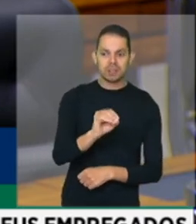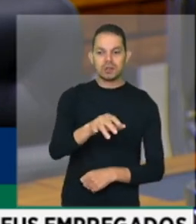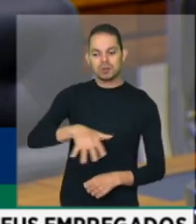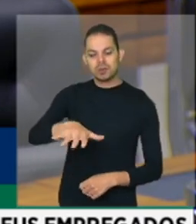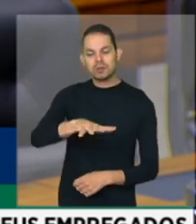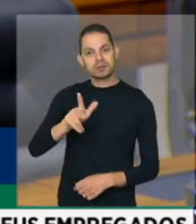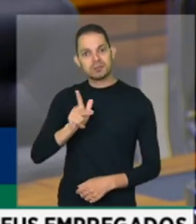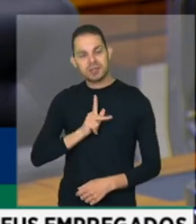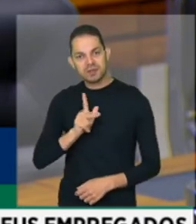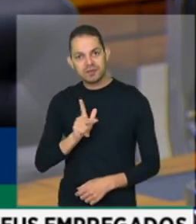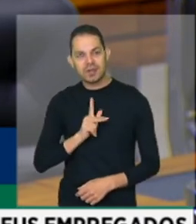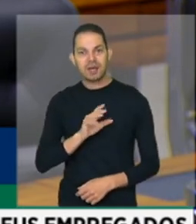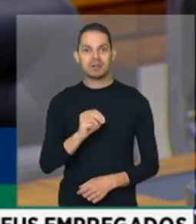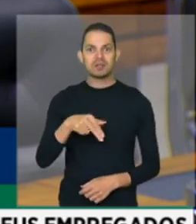DO SETOR PRIVADO [CAMPAINHA] DAS ONGS, DAS IGREJAS, E O